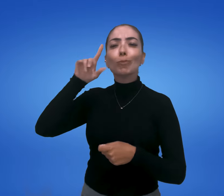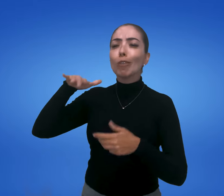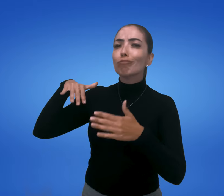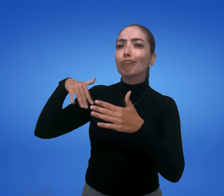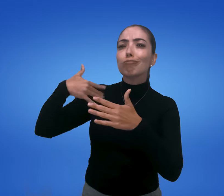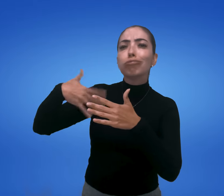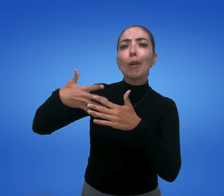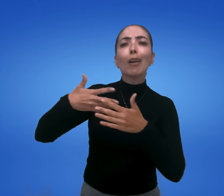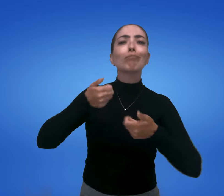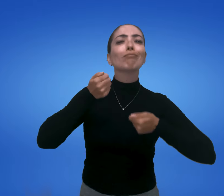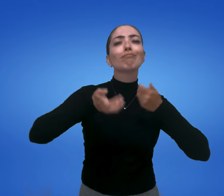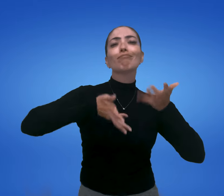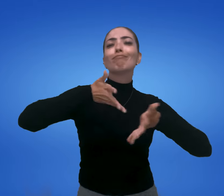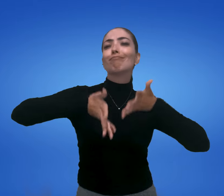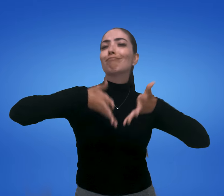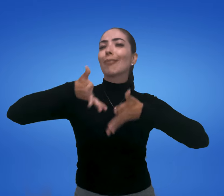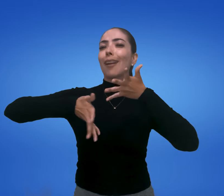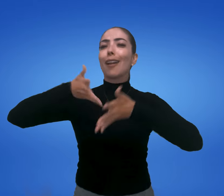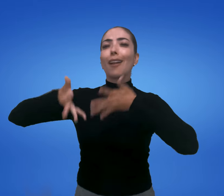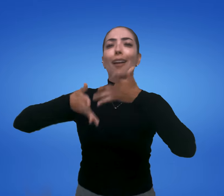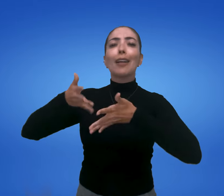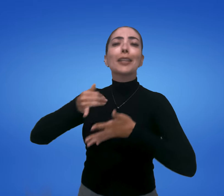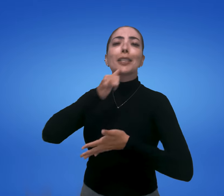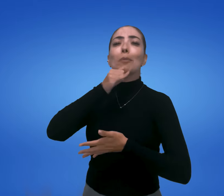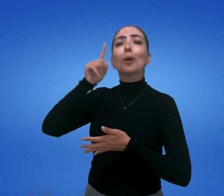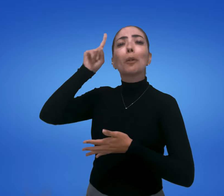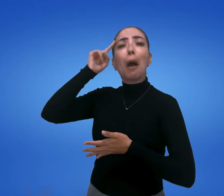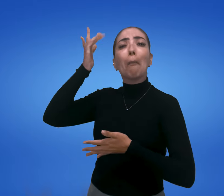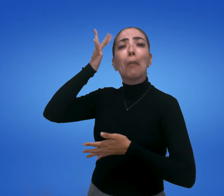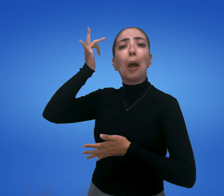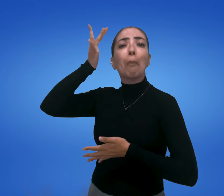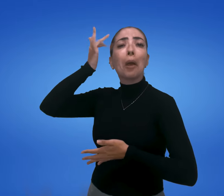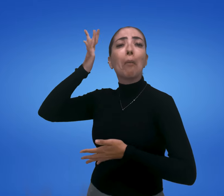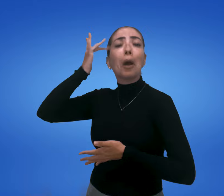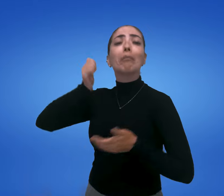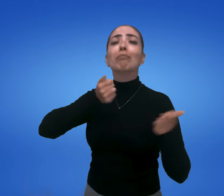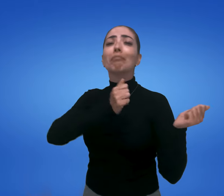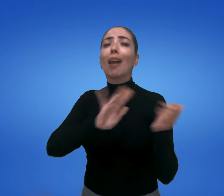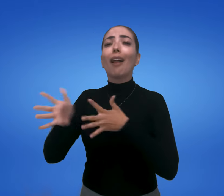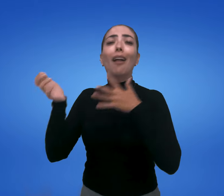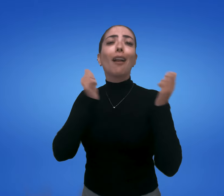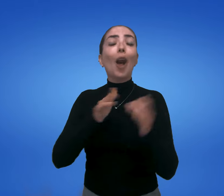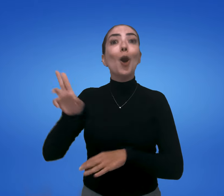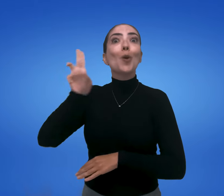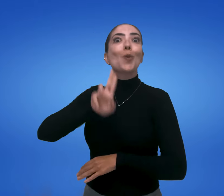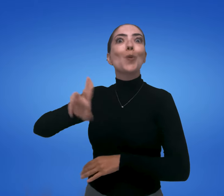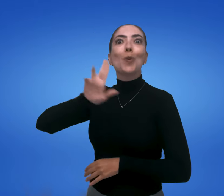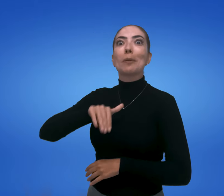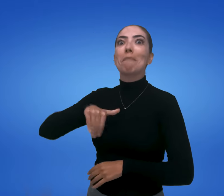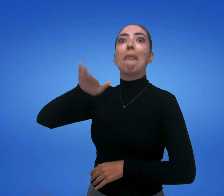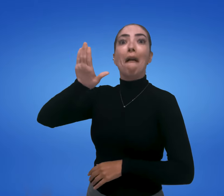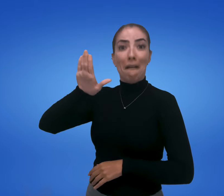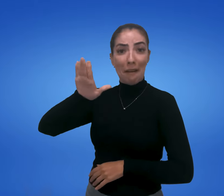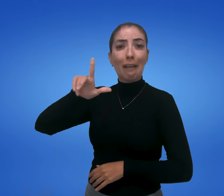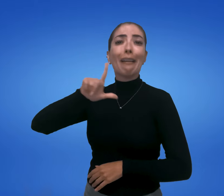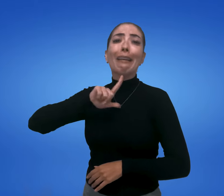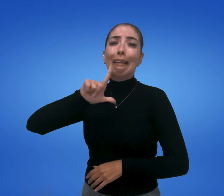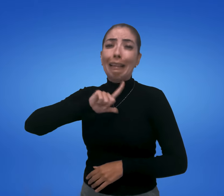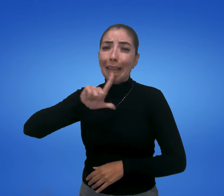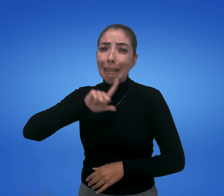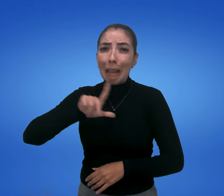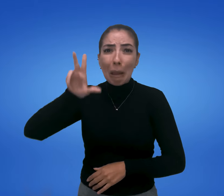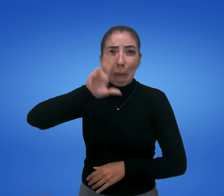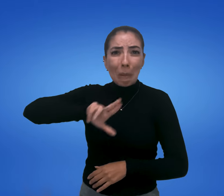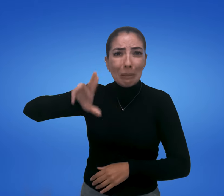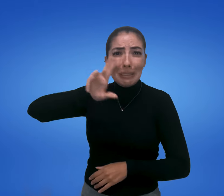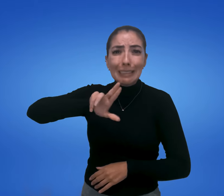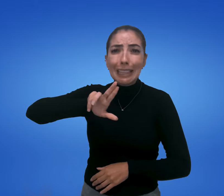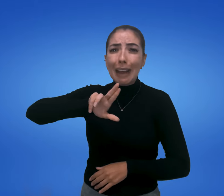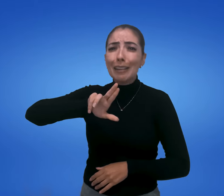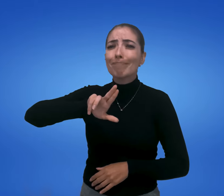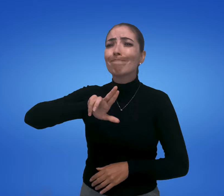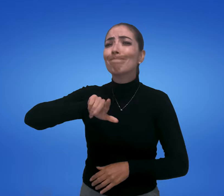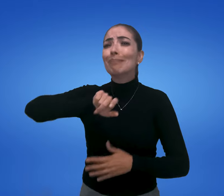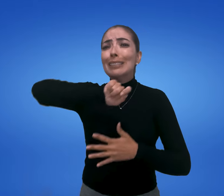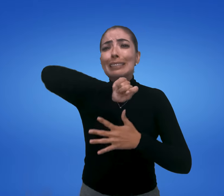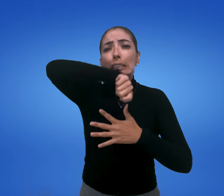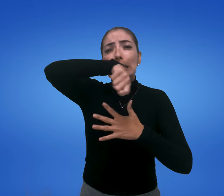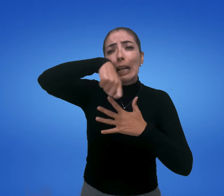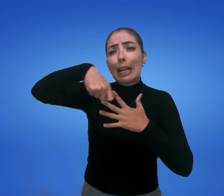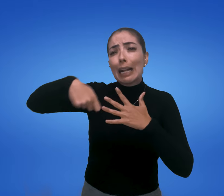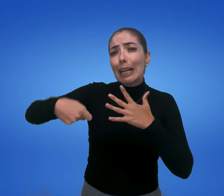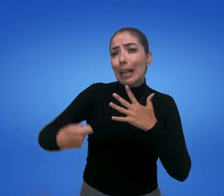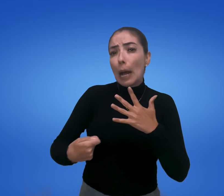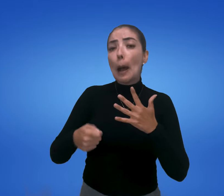que vocês poderão utilizar amanhã depois de amanhã tem vários sinais utilizados